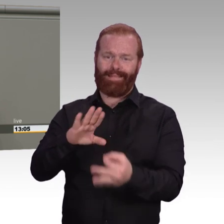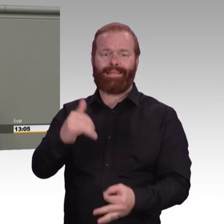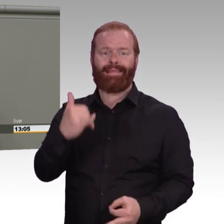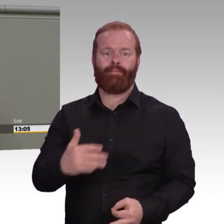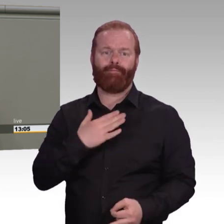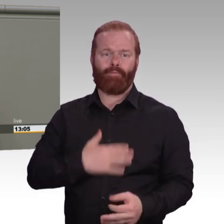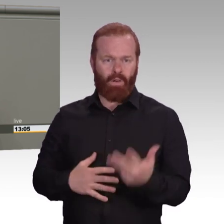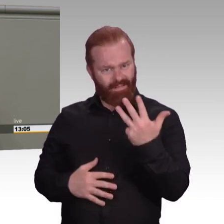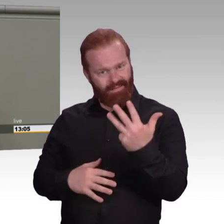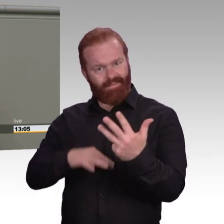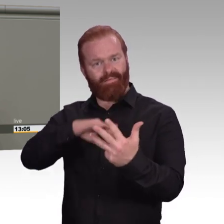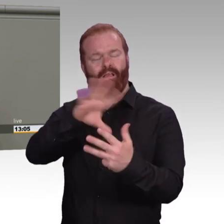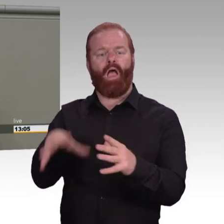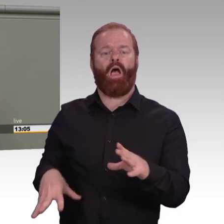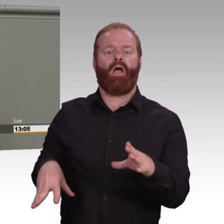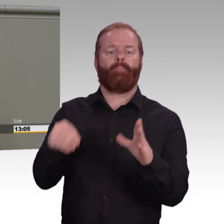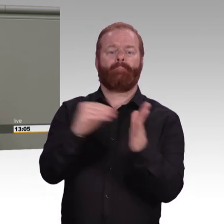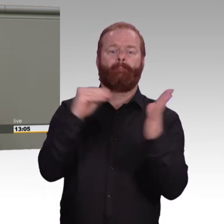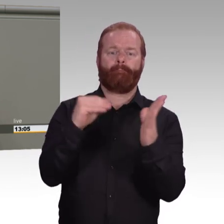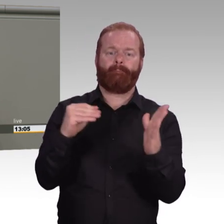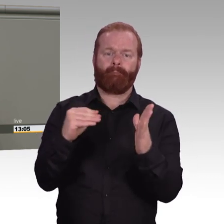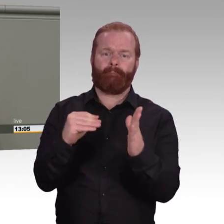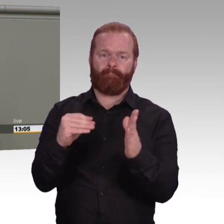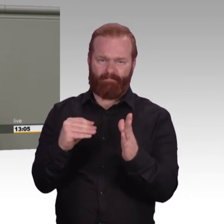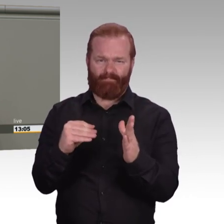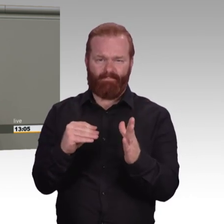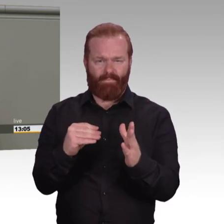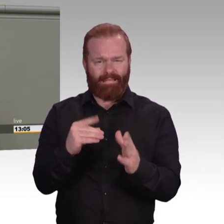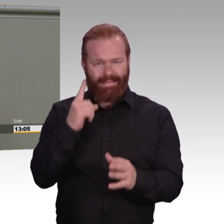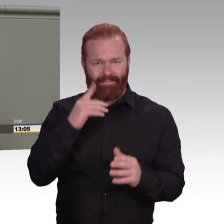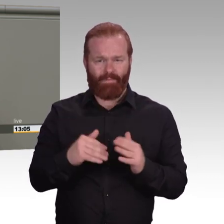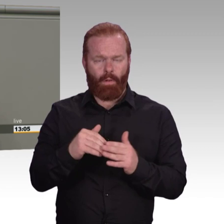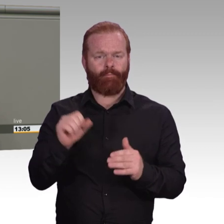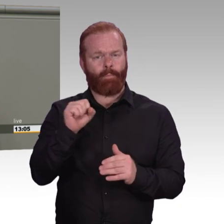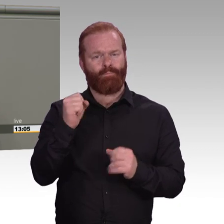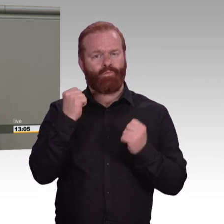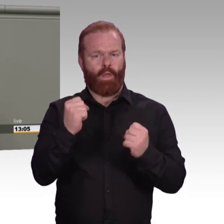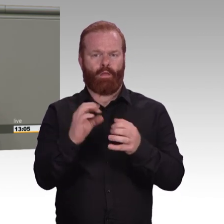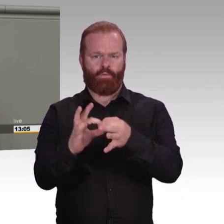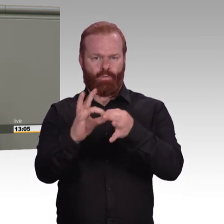Schutz ist dann möglich, wenn Kinder konsequent beteiligt werden und ihr Wille auch etwas zählt.